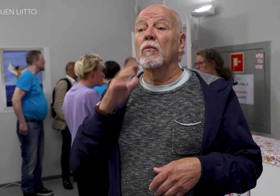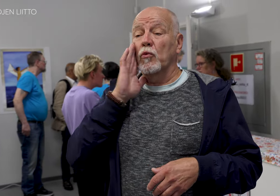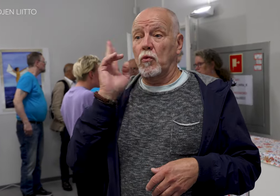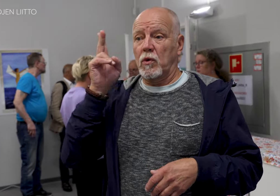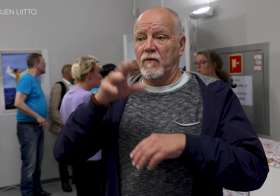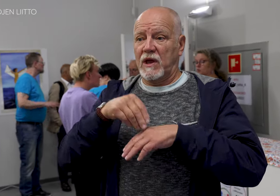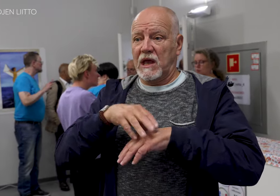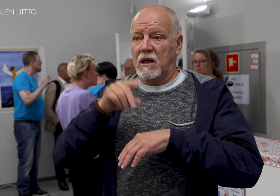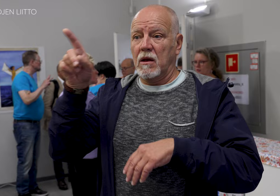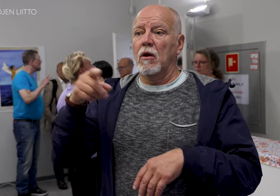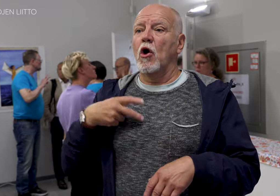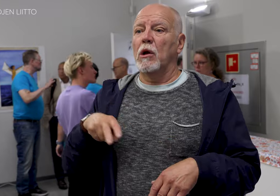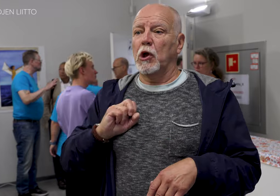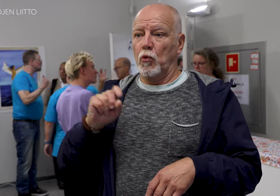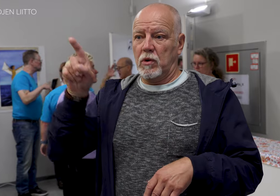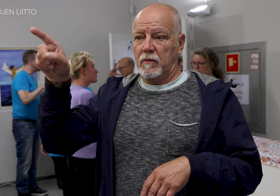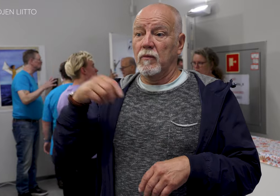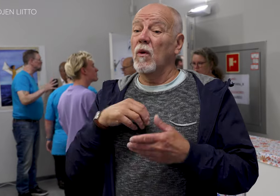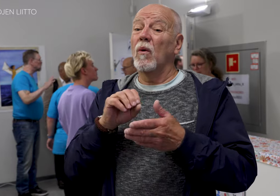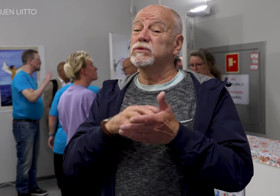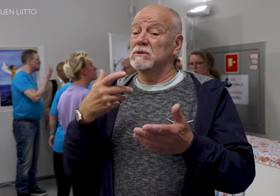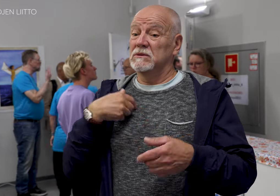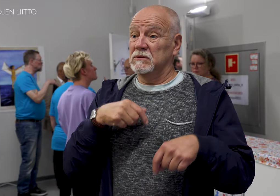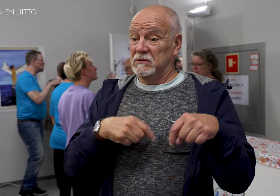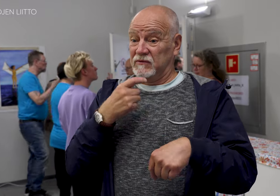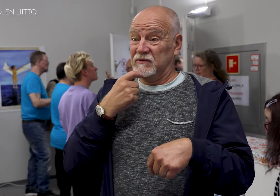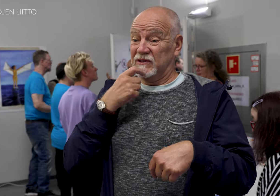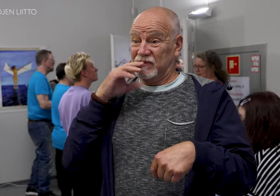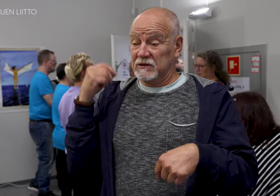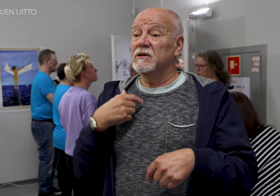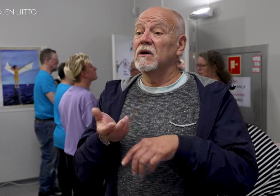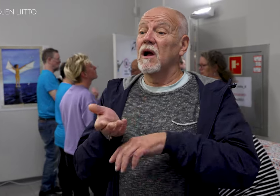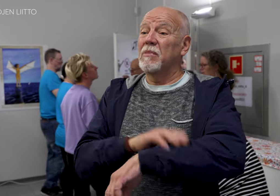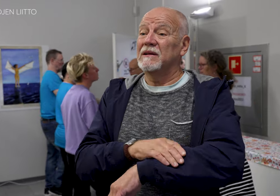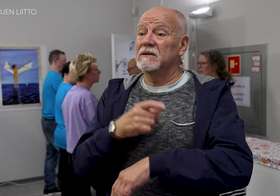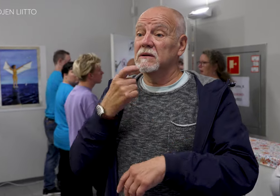Asun nykyisin Ruotsissa, Örebrossa koska esimerkiksi Turusta ei löytynyt -